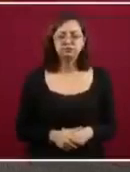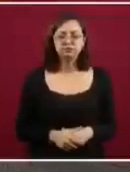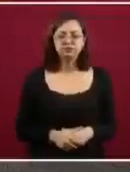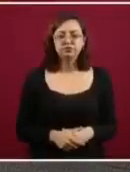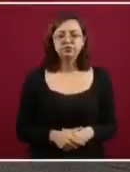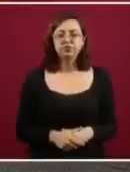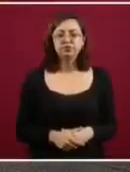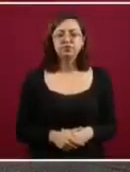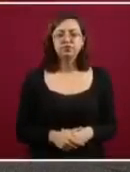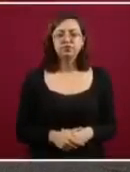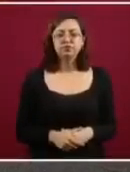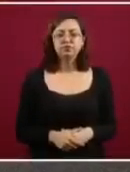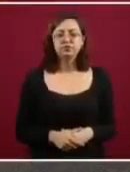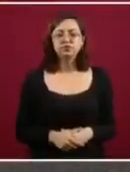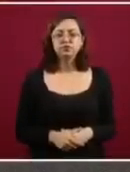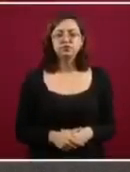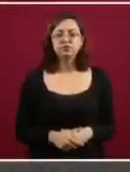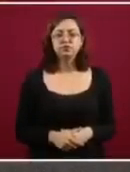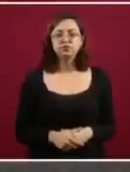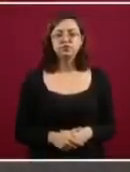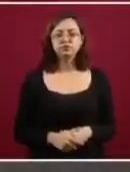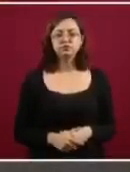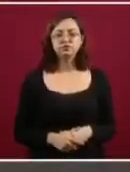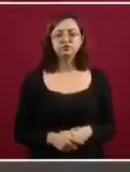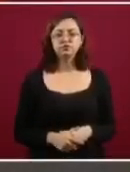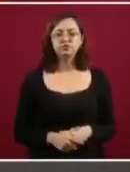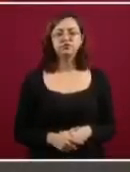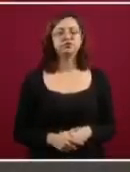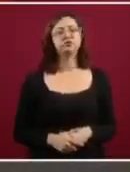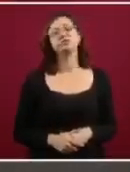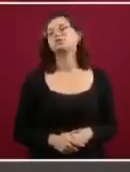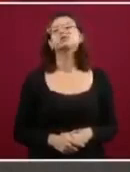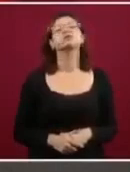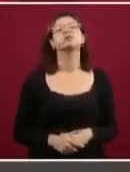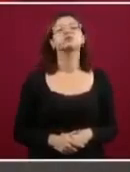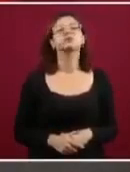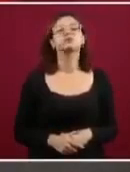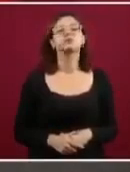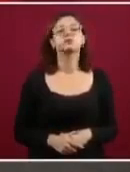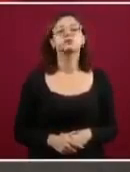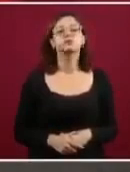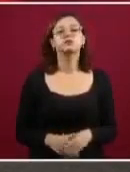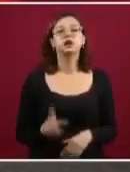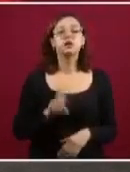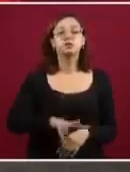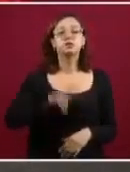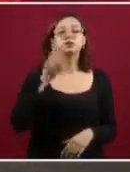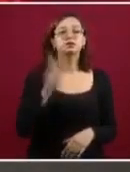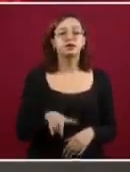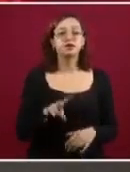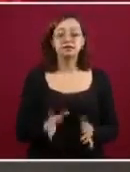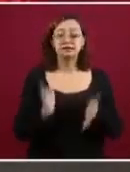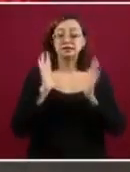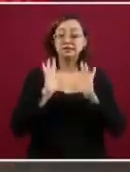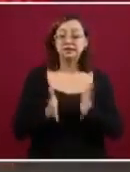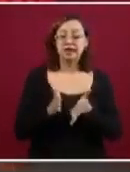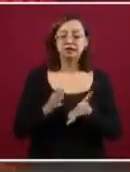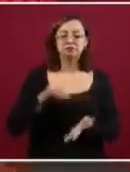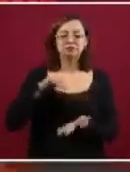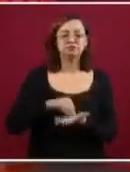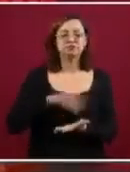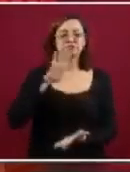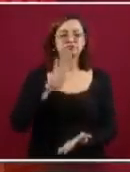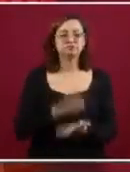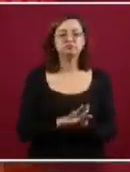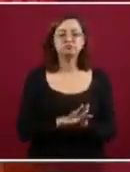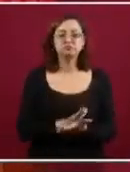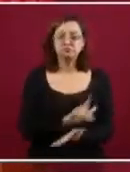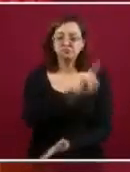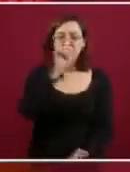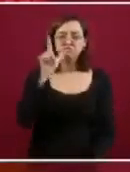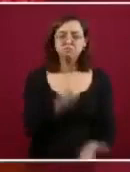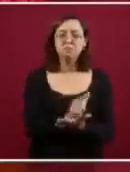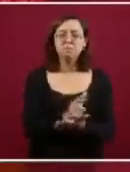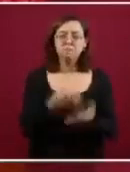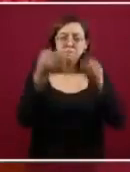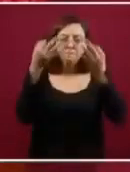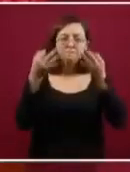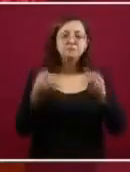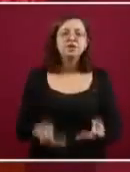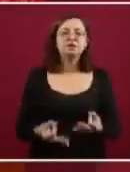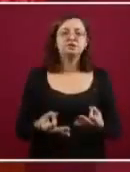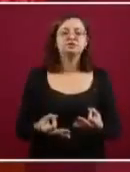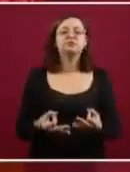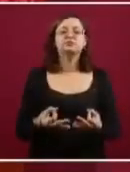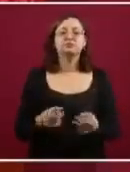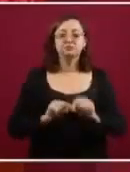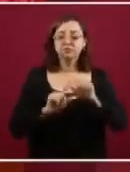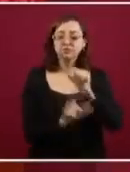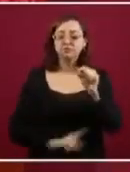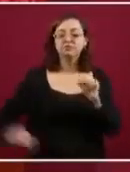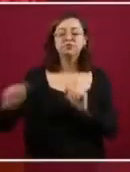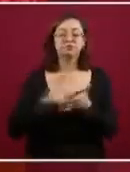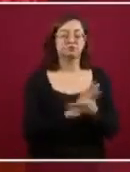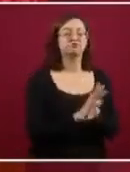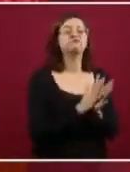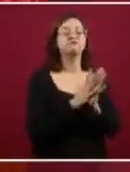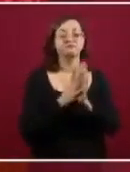La verdad es que ya tenemos las bases jurídicas para la transformación, lo que se ha avanzado